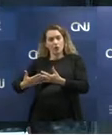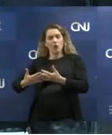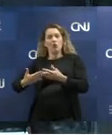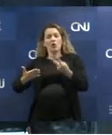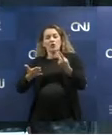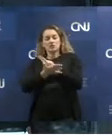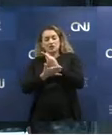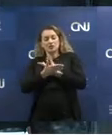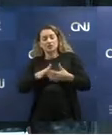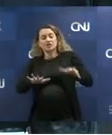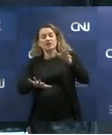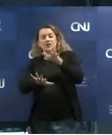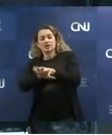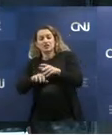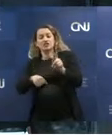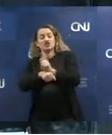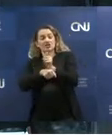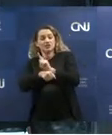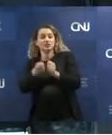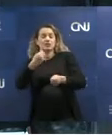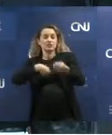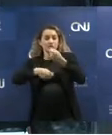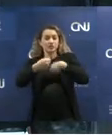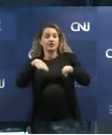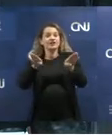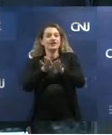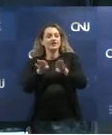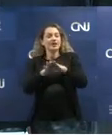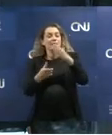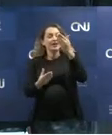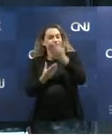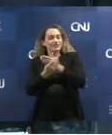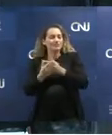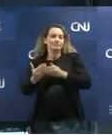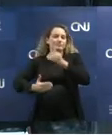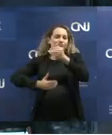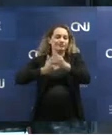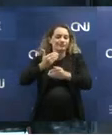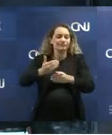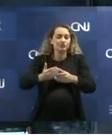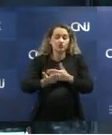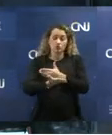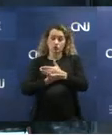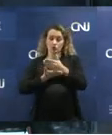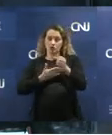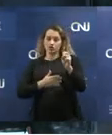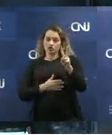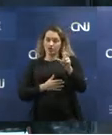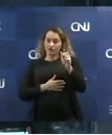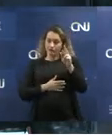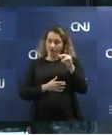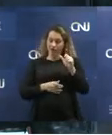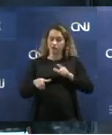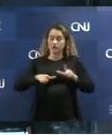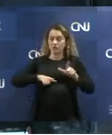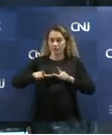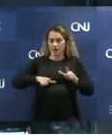administrativa e de gestão processual na condução das atividades de vara. E digo mais se o presidente o afastamento